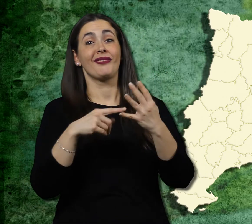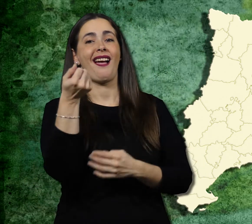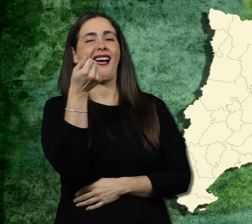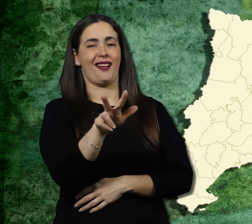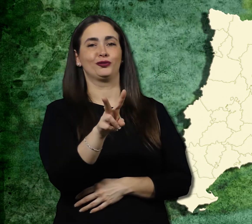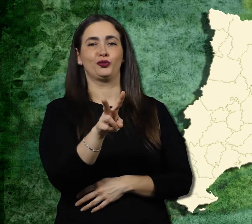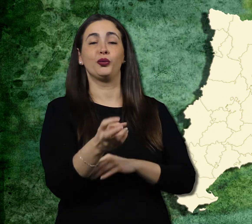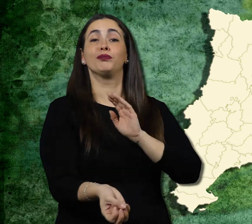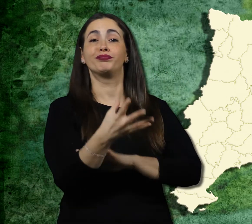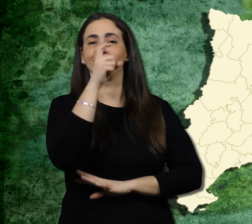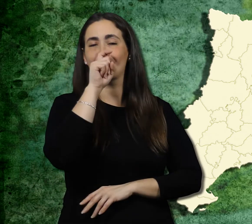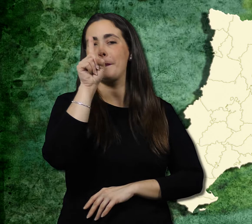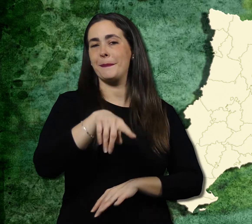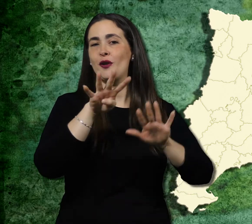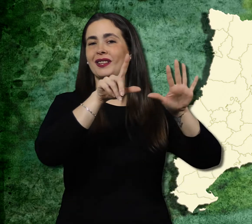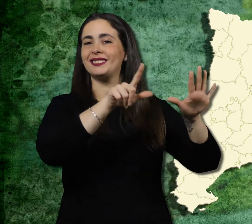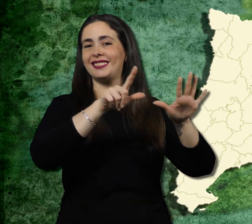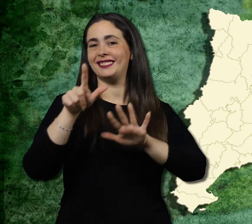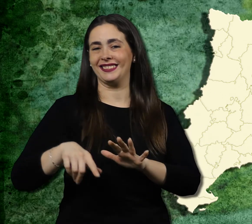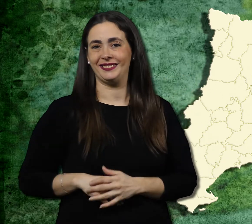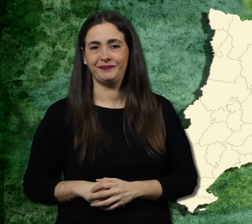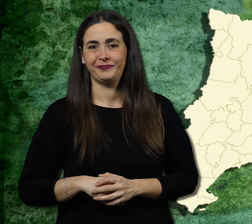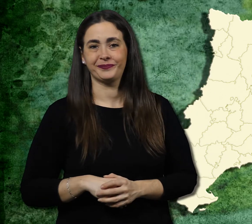i Cercle d’Artistes Sords Units, fundat l’any 1977.